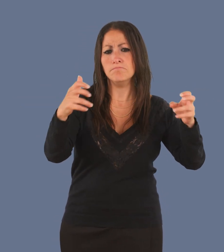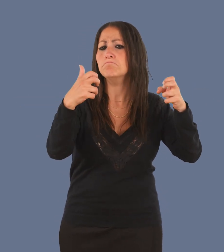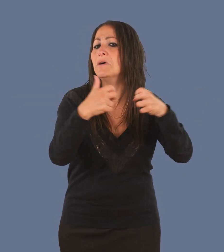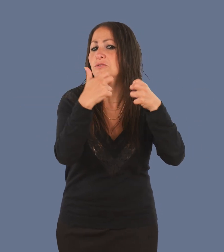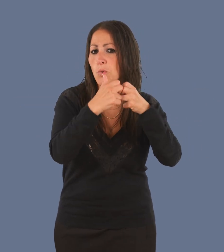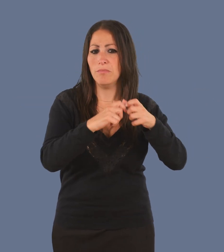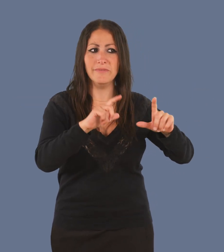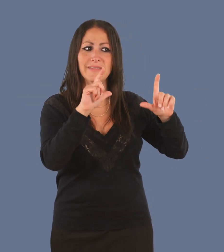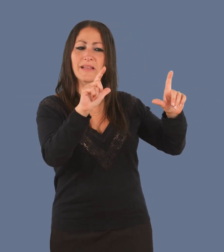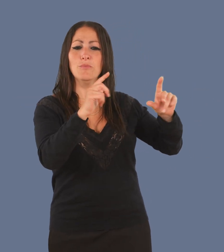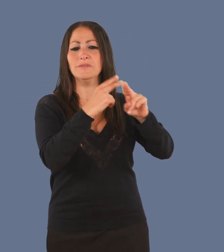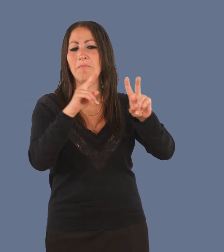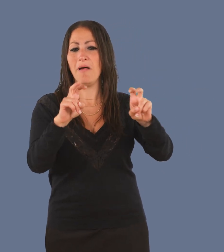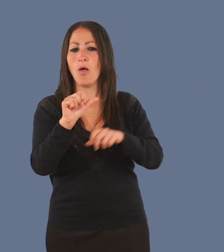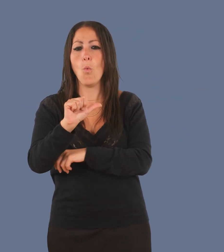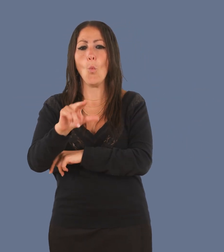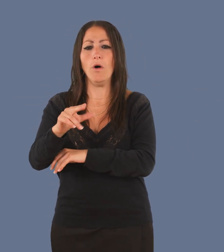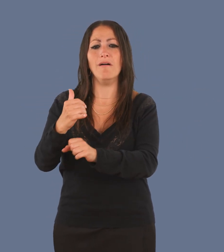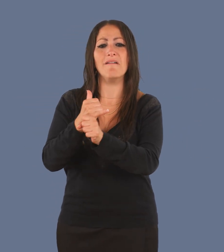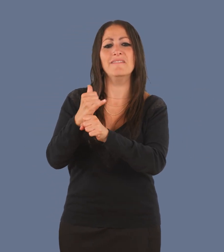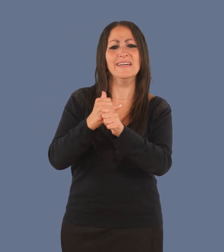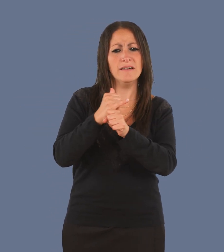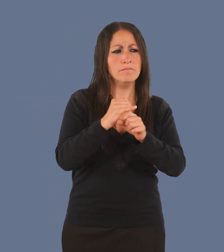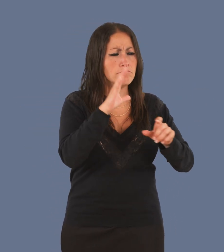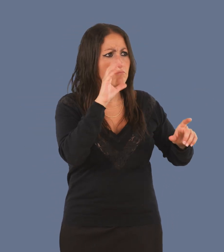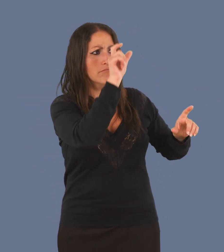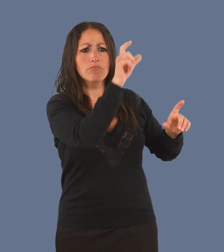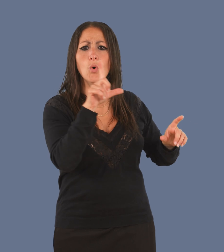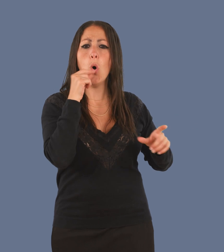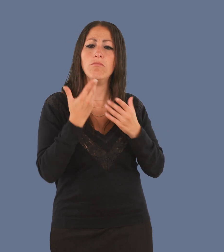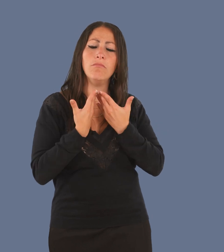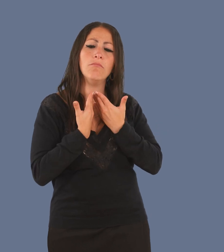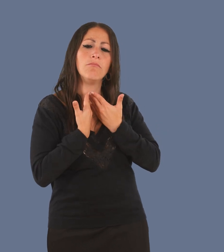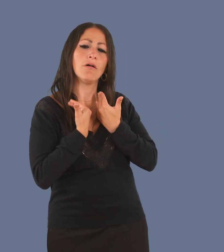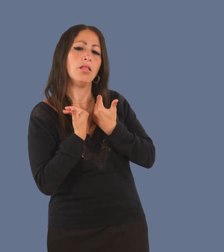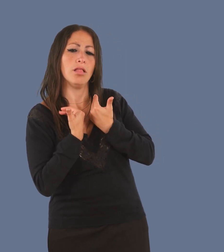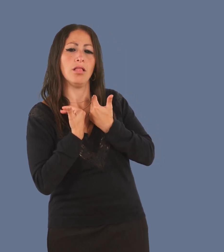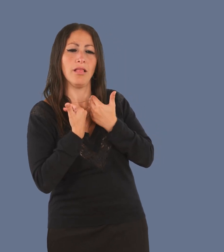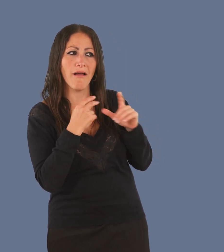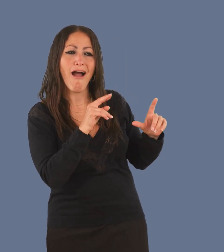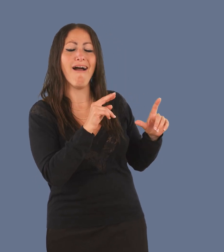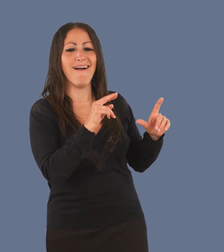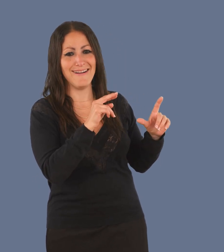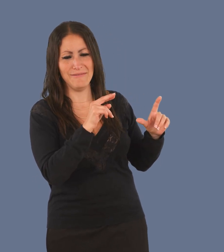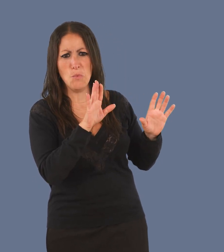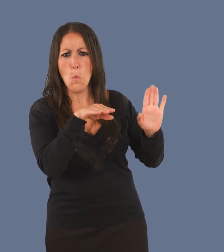col ouvert de l’homme dans Au Café,